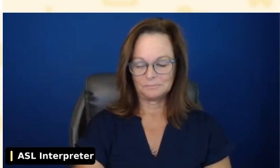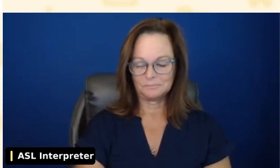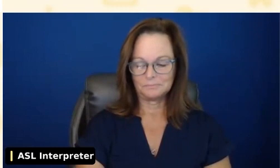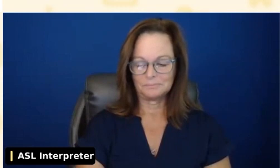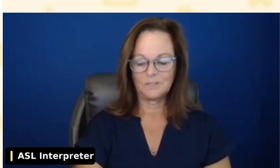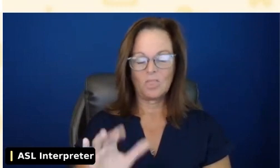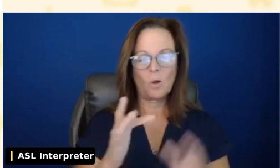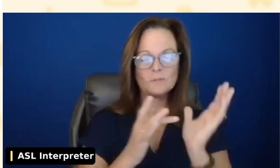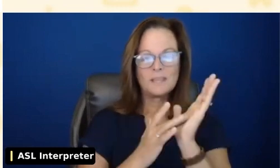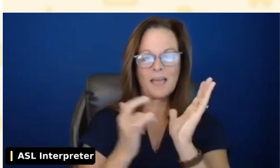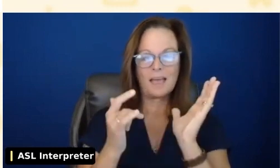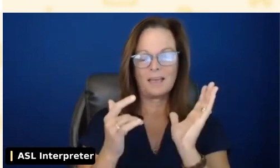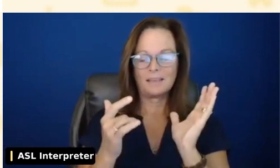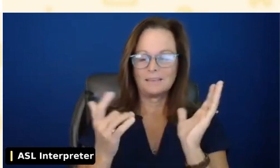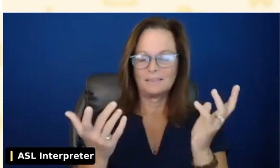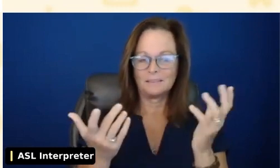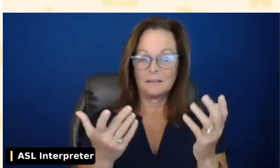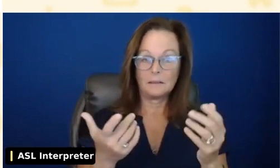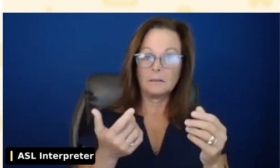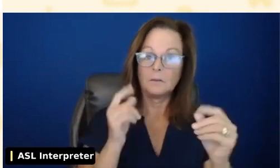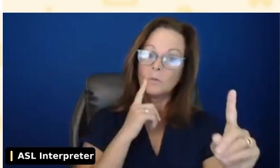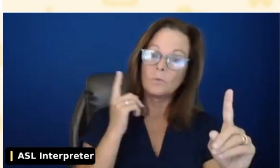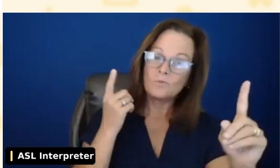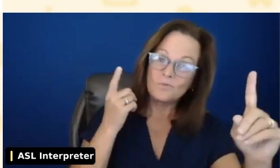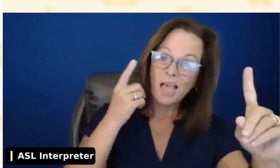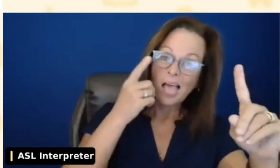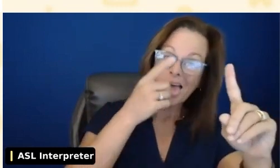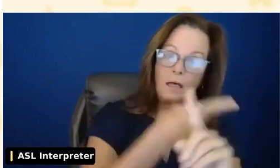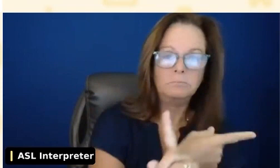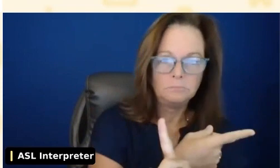Son una forma bien intencionada de solucionar los problemas, pero no deberían ser necesarios.